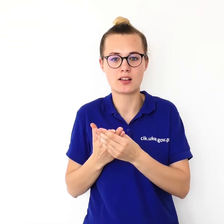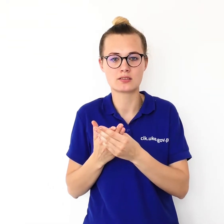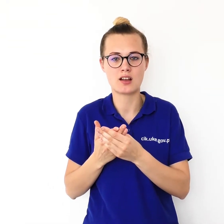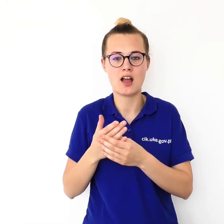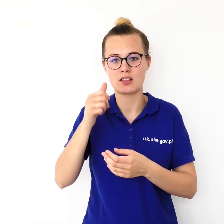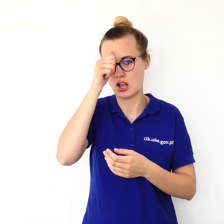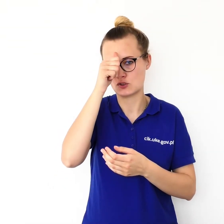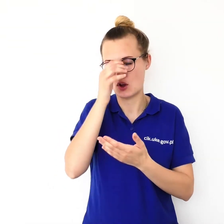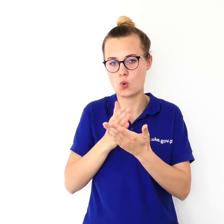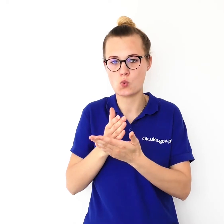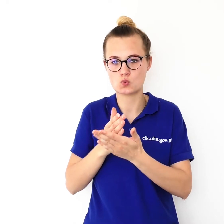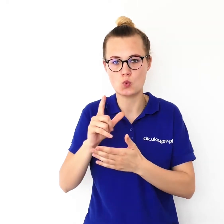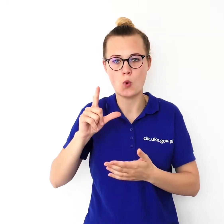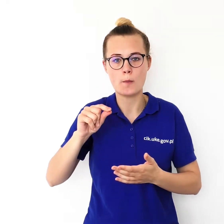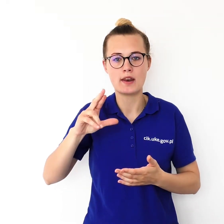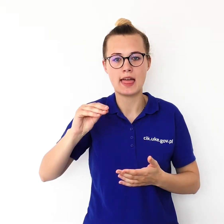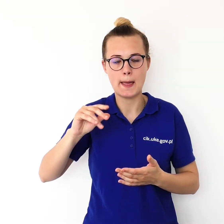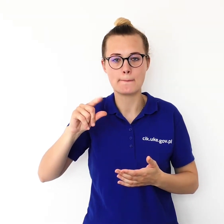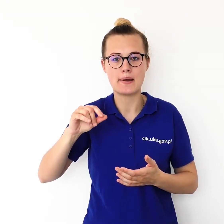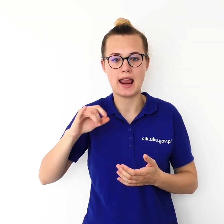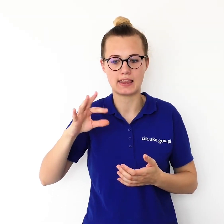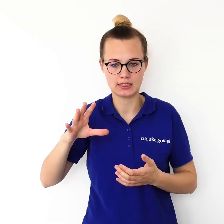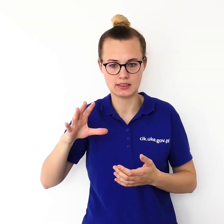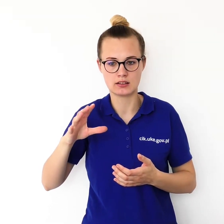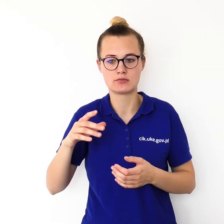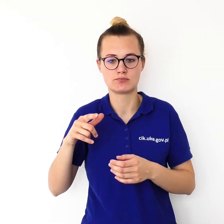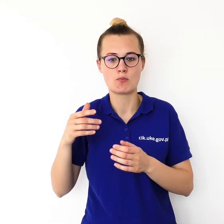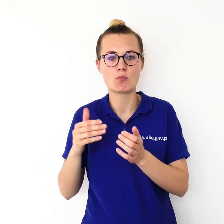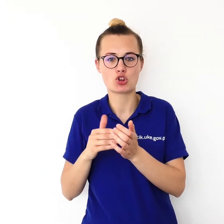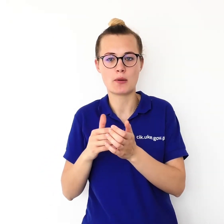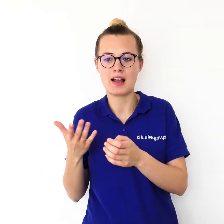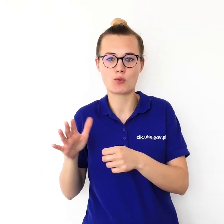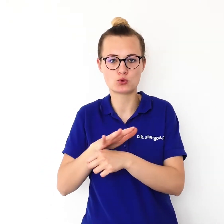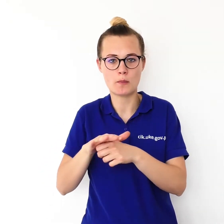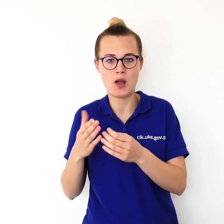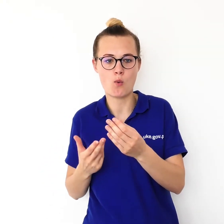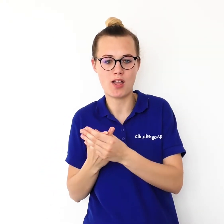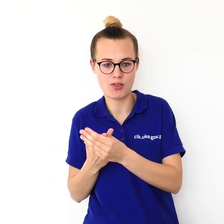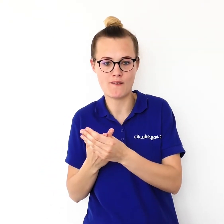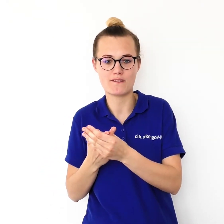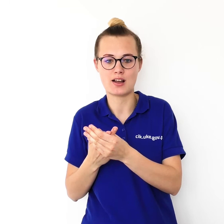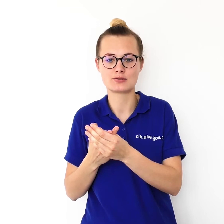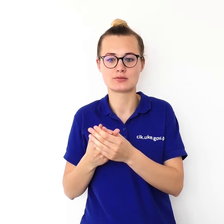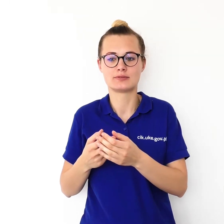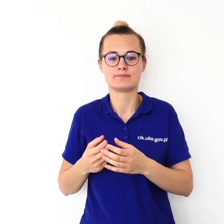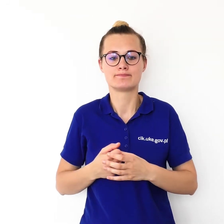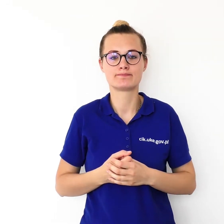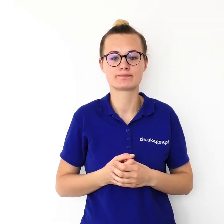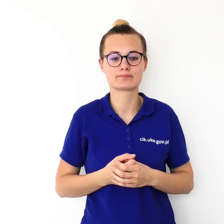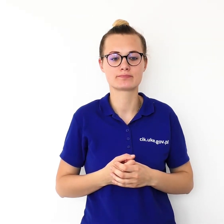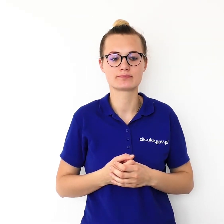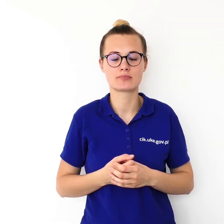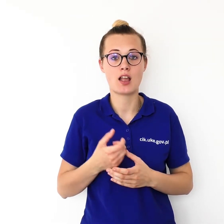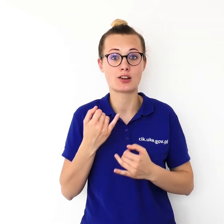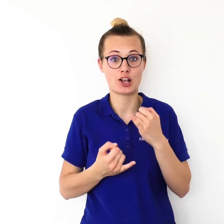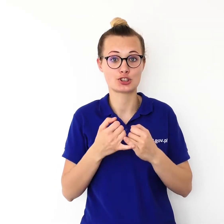lub kwotą doładowania w przypadku usług pre-paid oraz z wielkością krajowego pakietu danych.